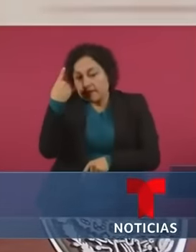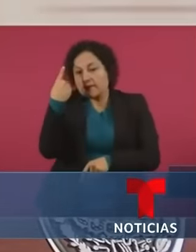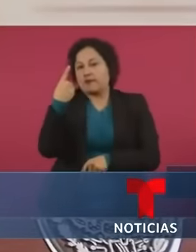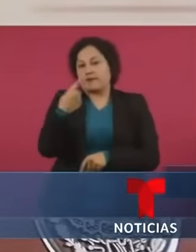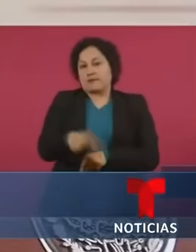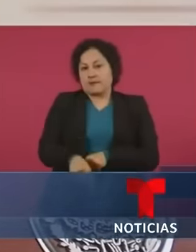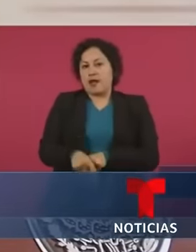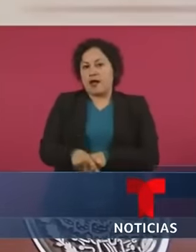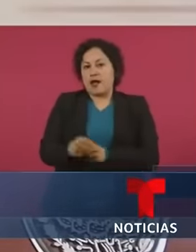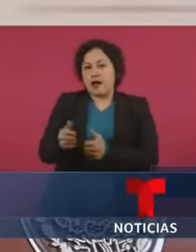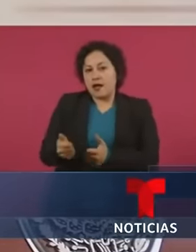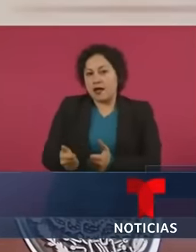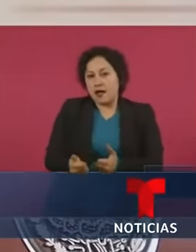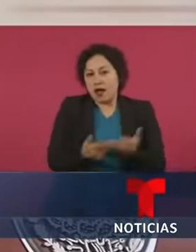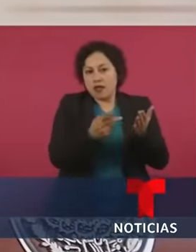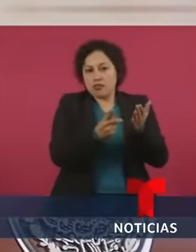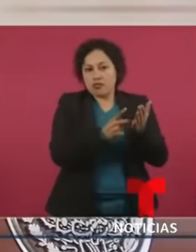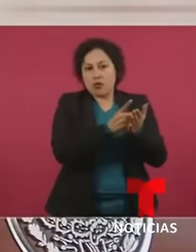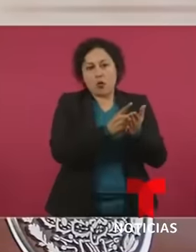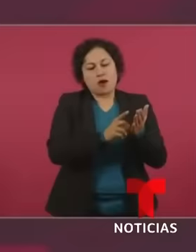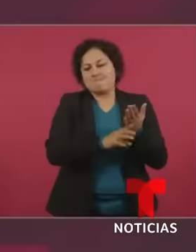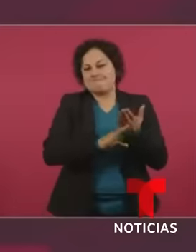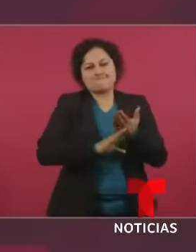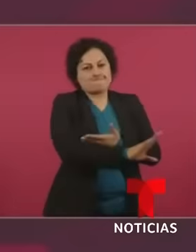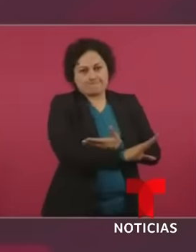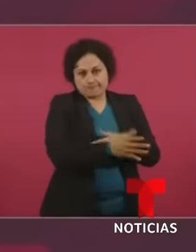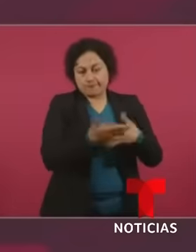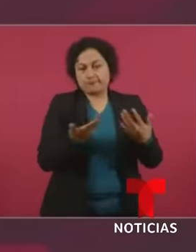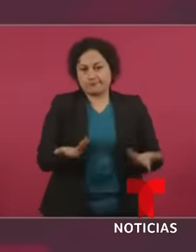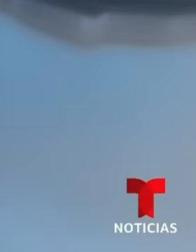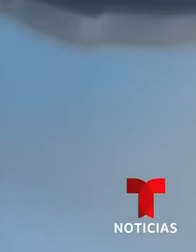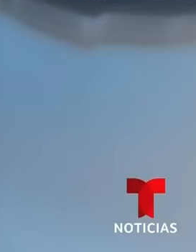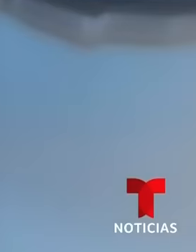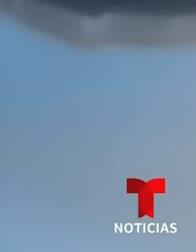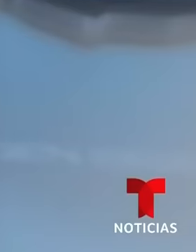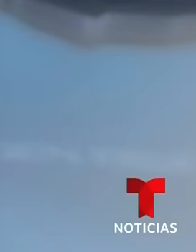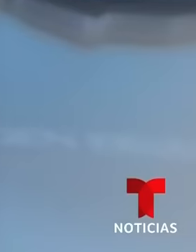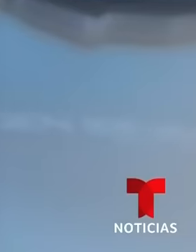CHINA ESTE CASO, PARA CUIDAR LOS